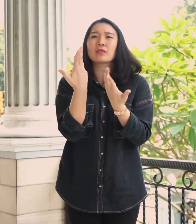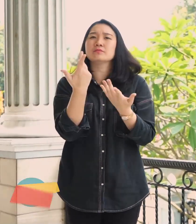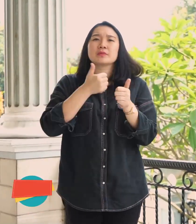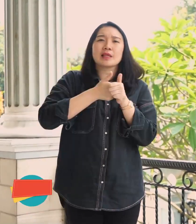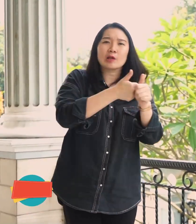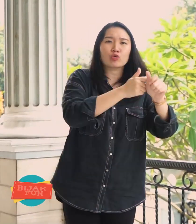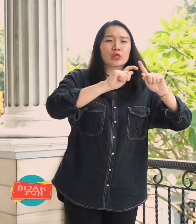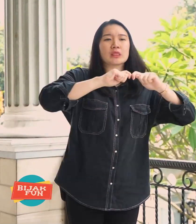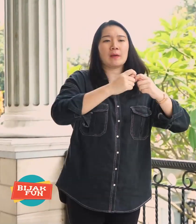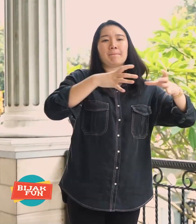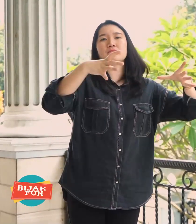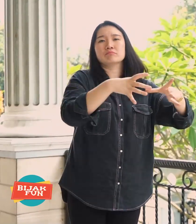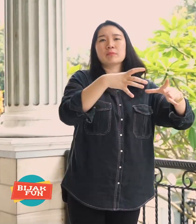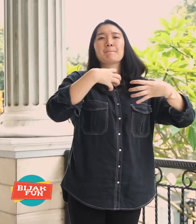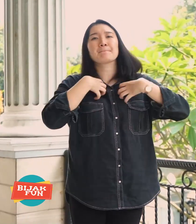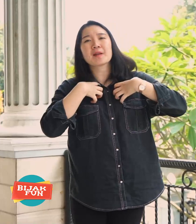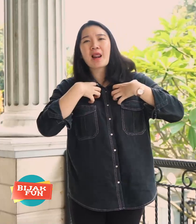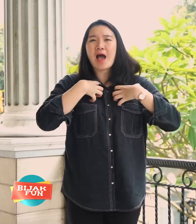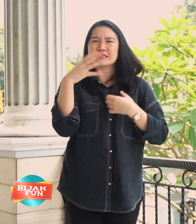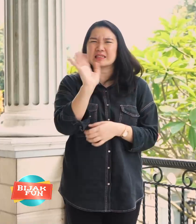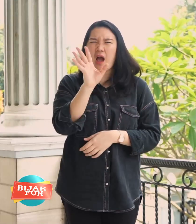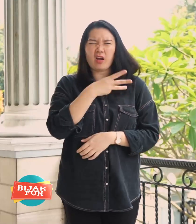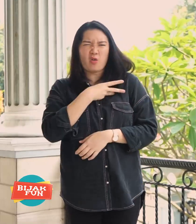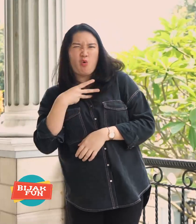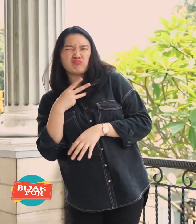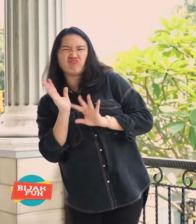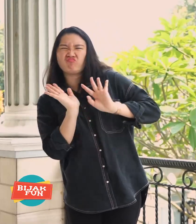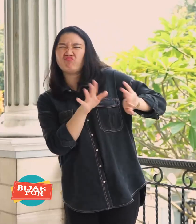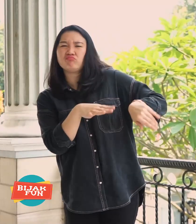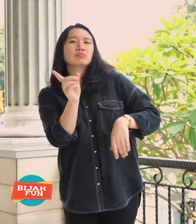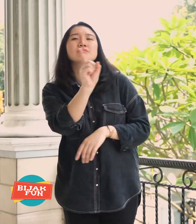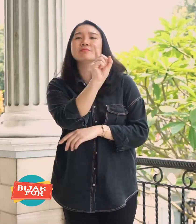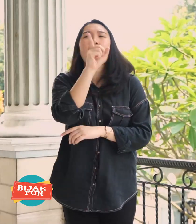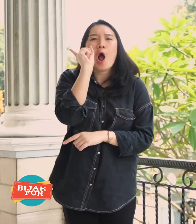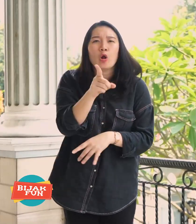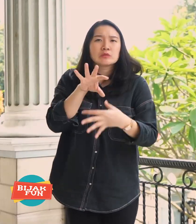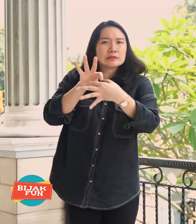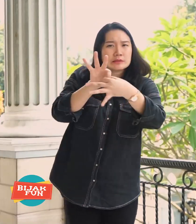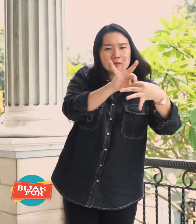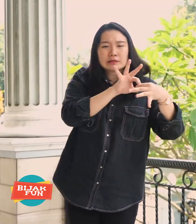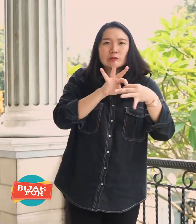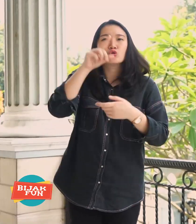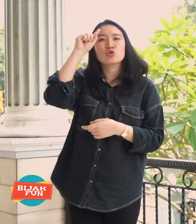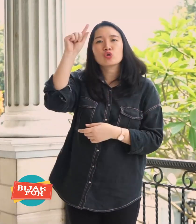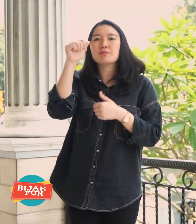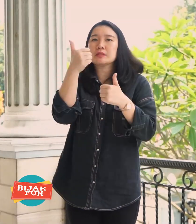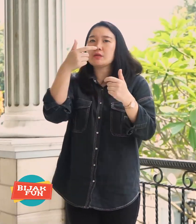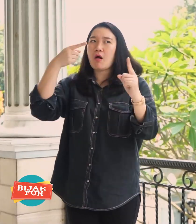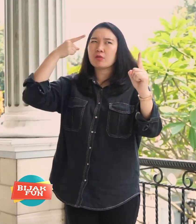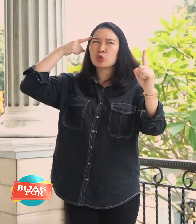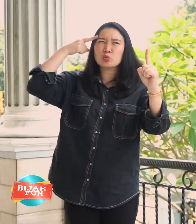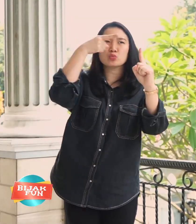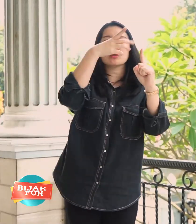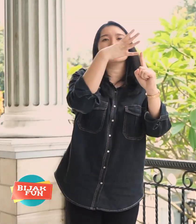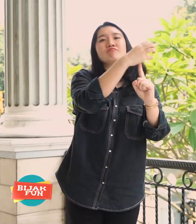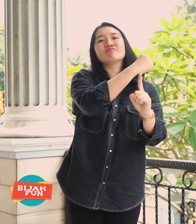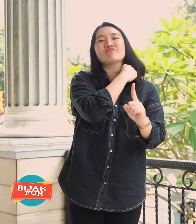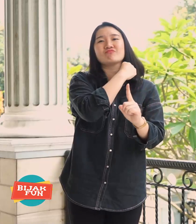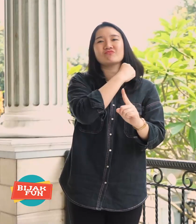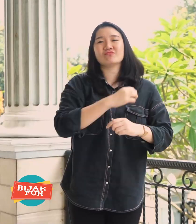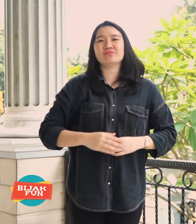ikuti tim pendaki jangan egois dan harus bisa kerja sama untuk mencapai tujuan.